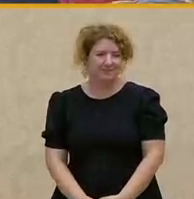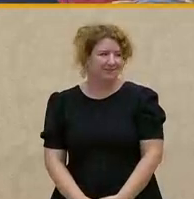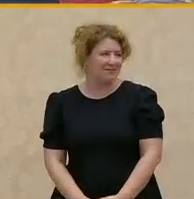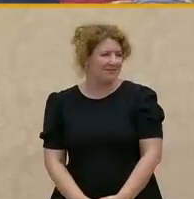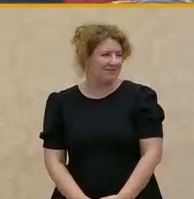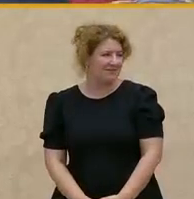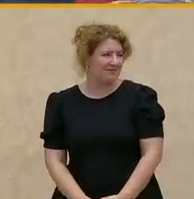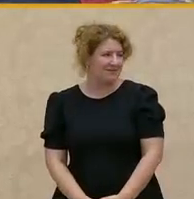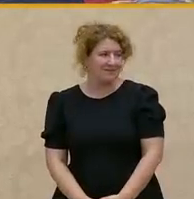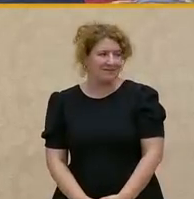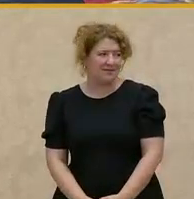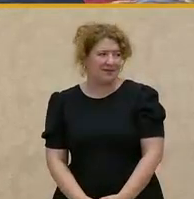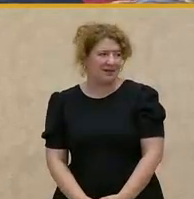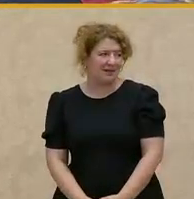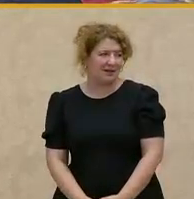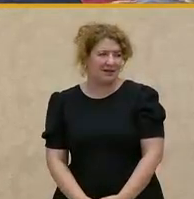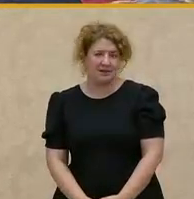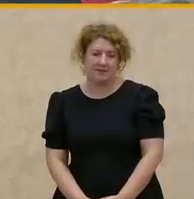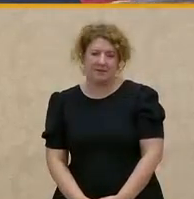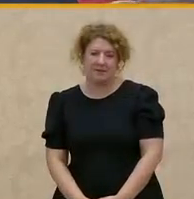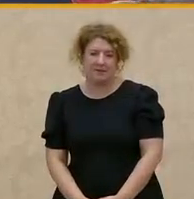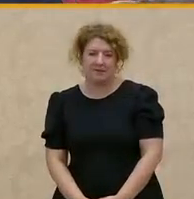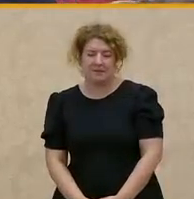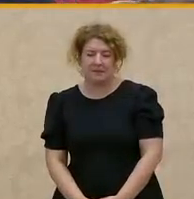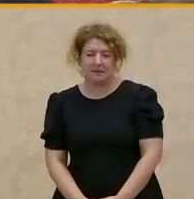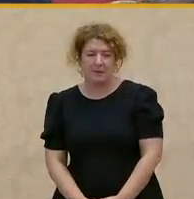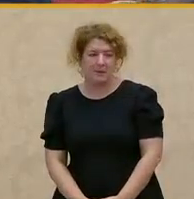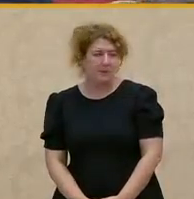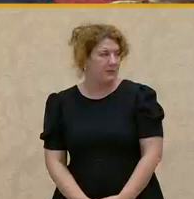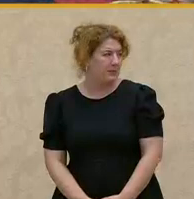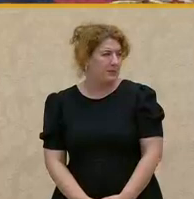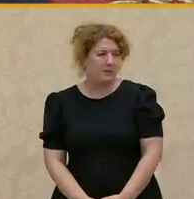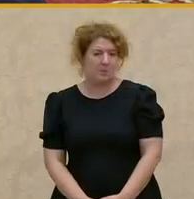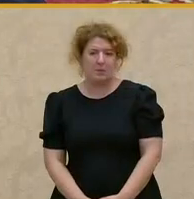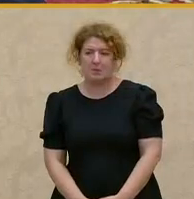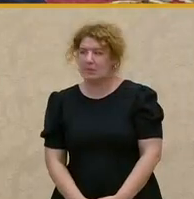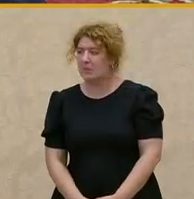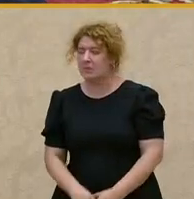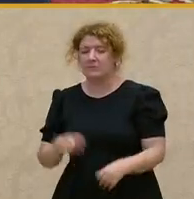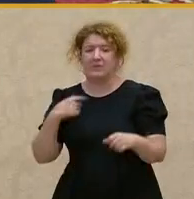Trataré. Hola, soy Mónica, como han dicho, trabajo en el Cdpi de Getafe,